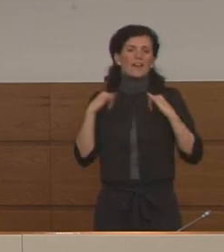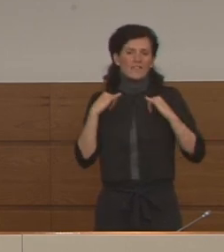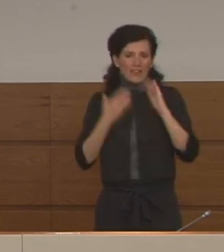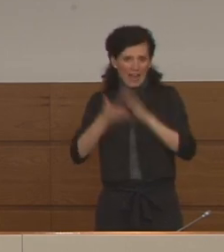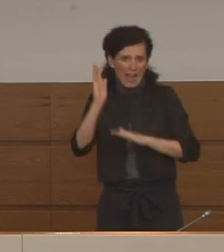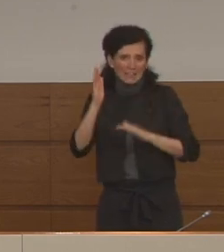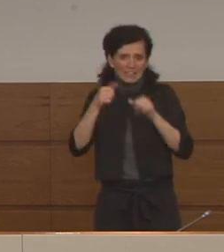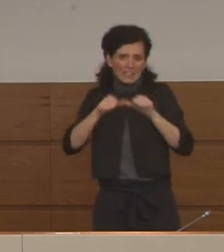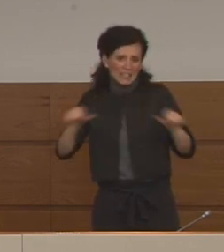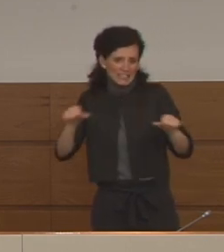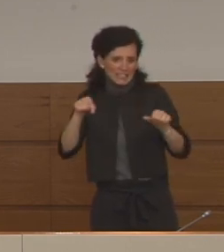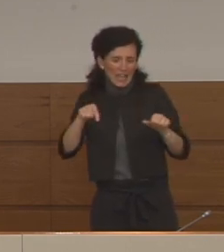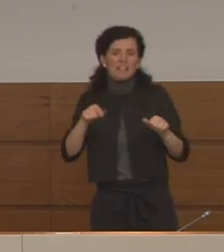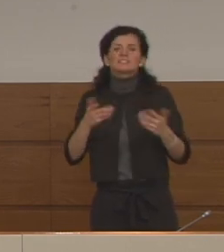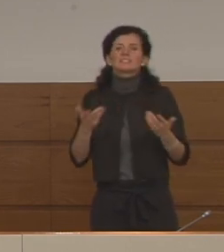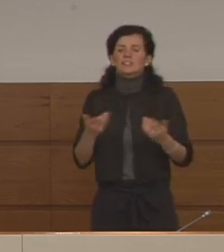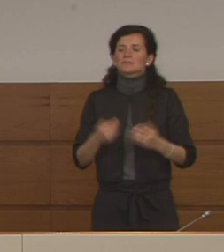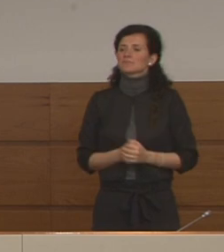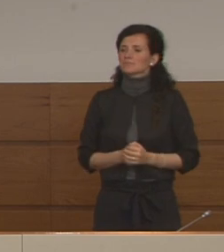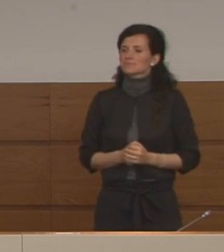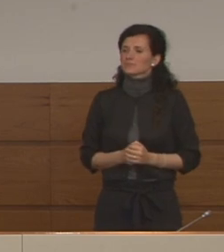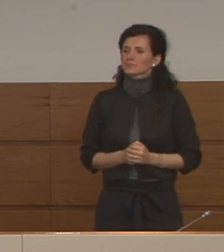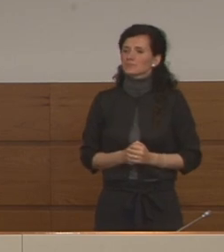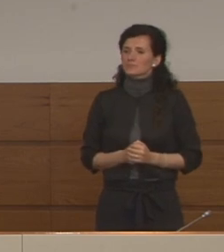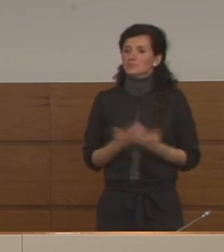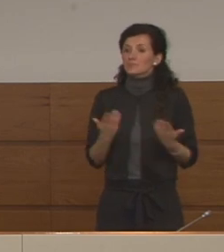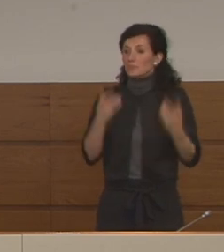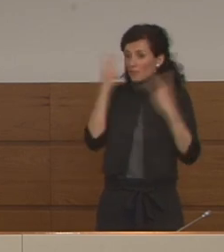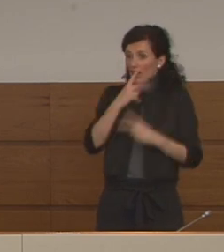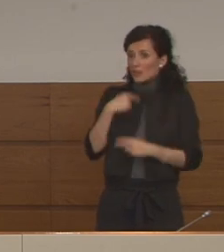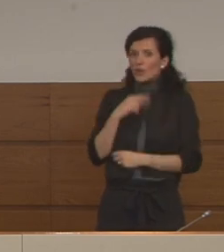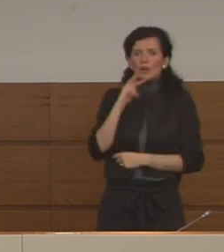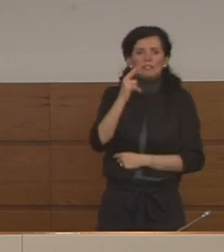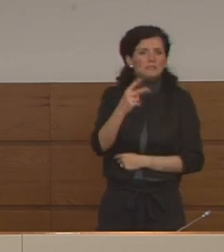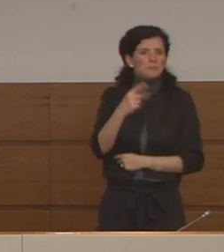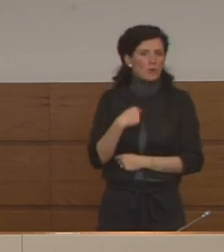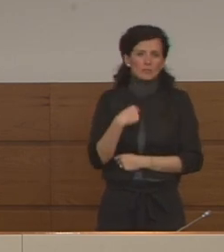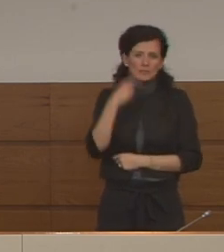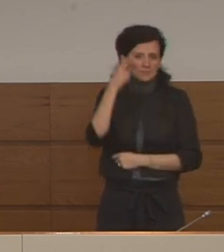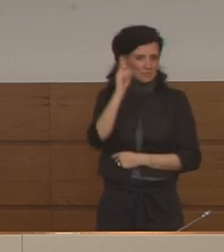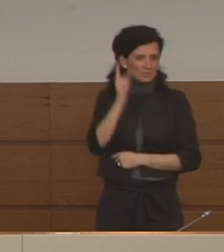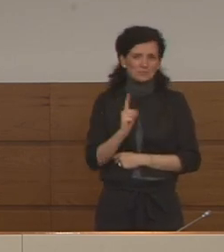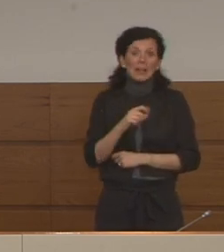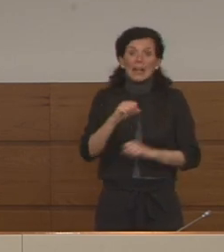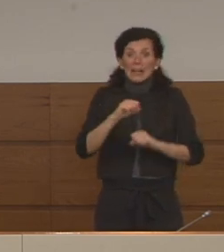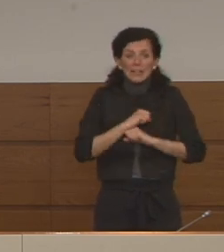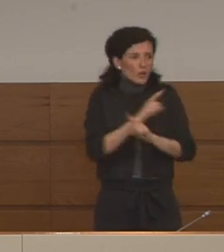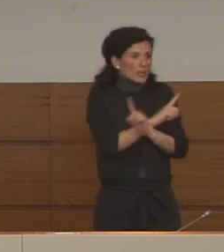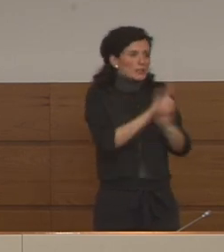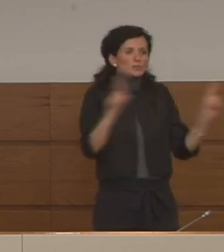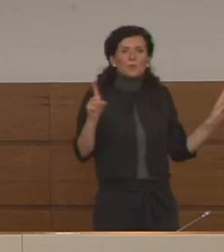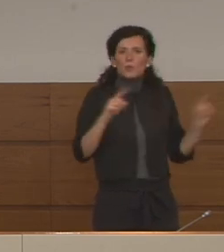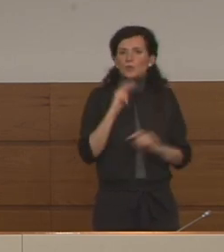Guardi, io non so rispondere ma credo che nessuno sappia rispondere. Proviamo a chiedere al Professore